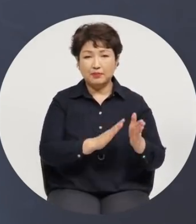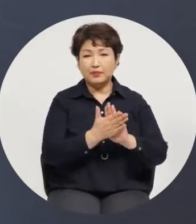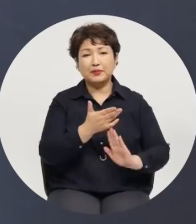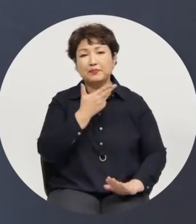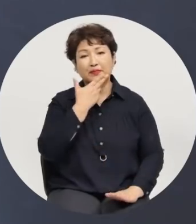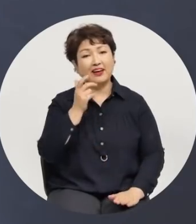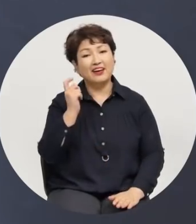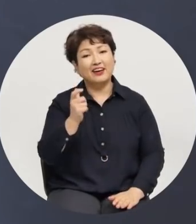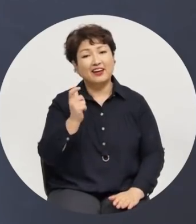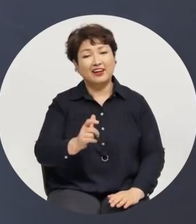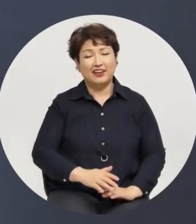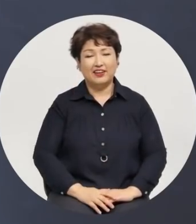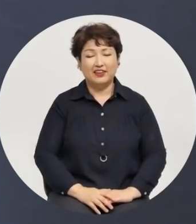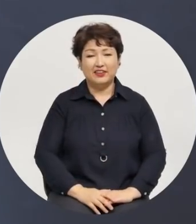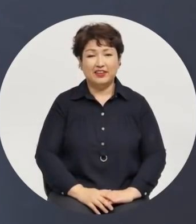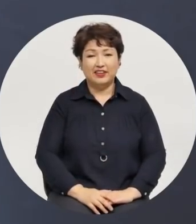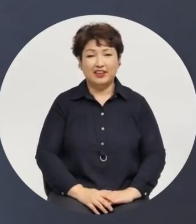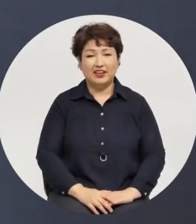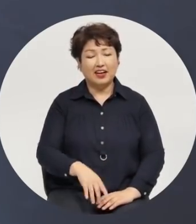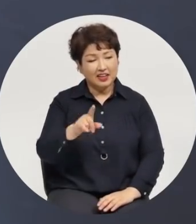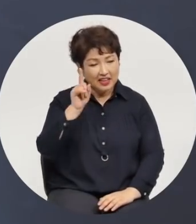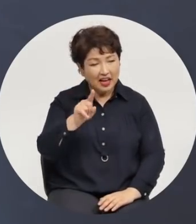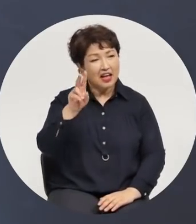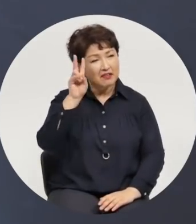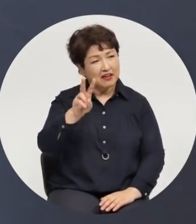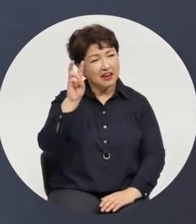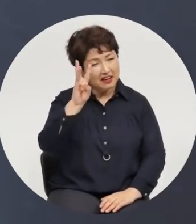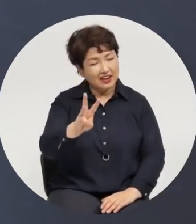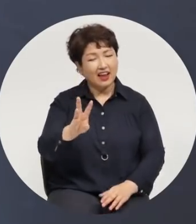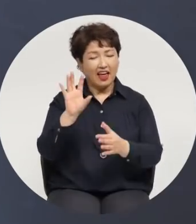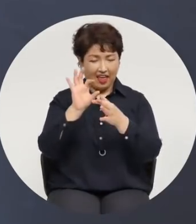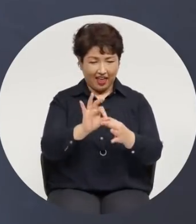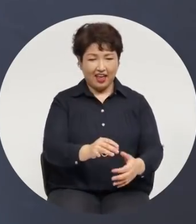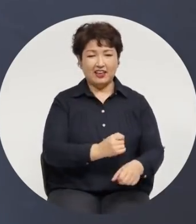이튿날이나 다음에 오면 또 본인의 방식대로 해요